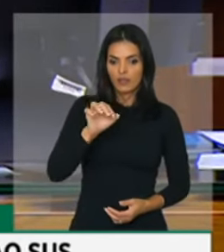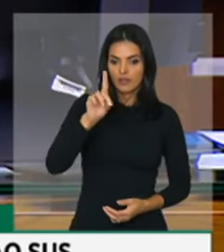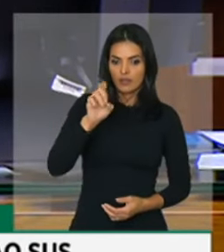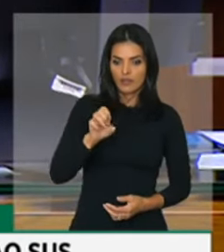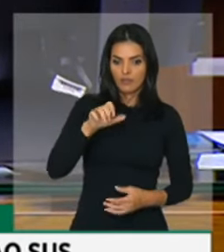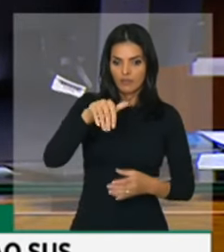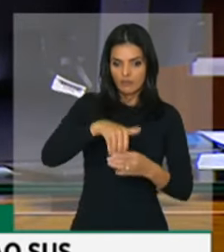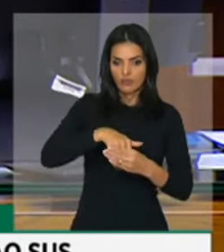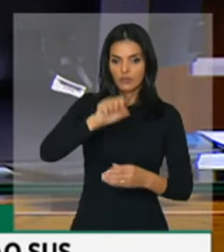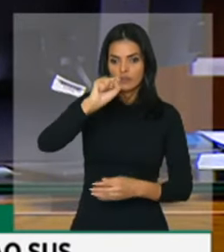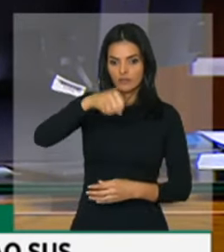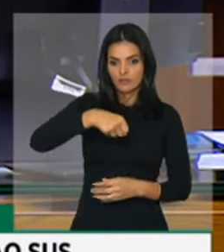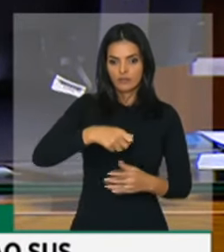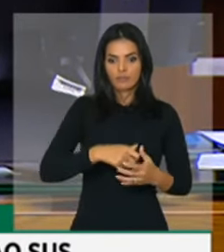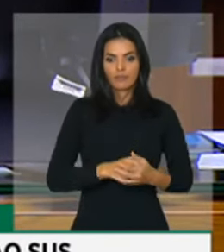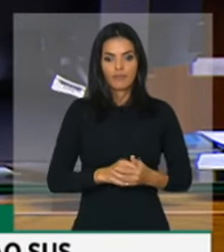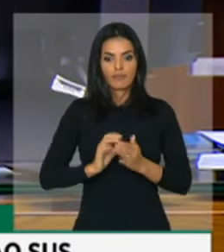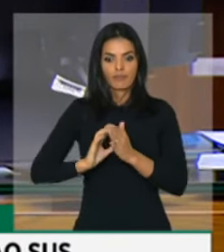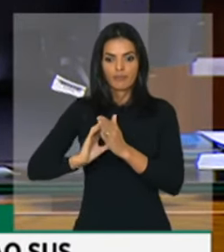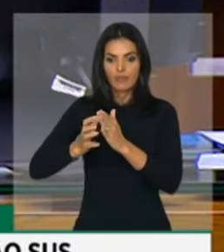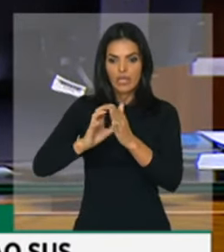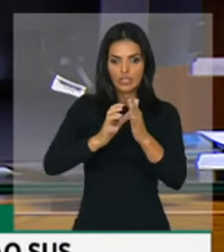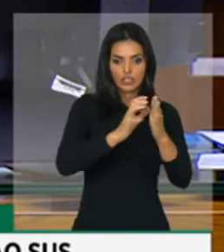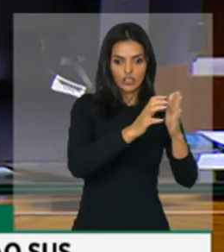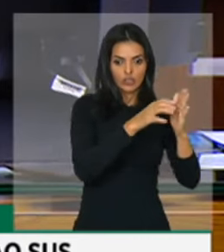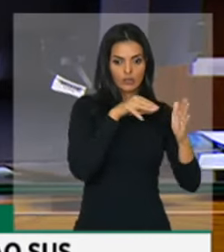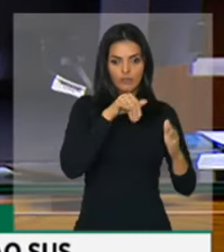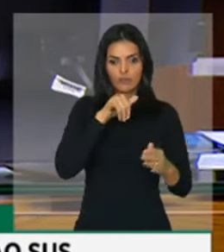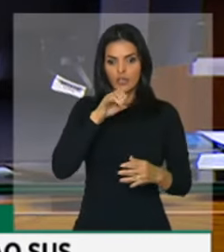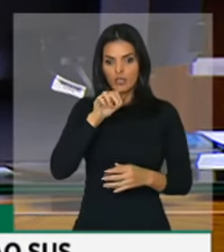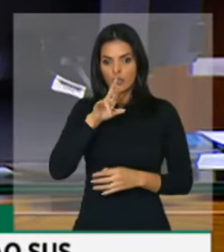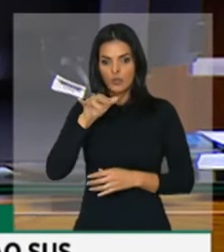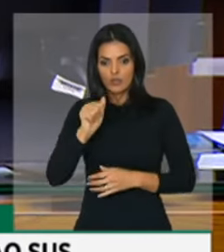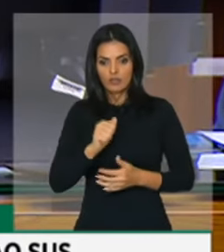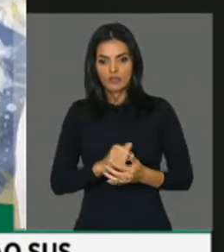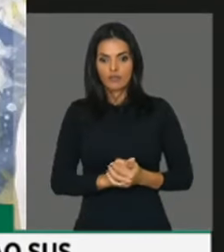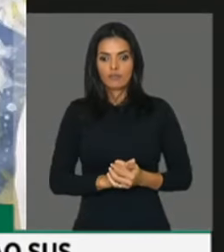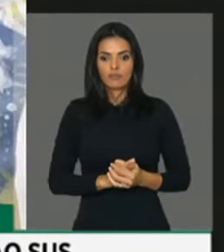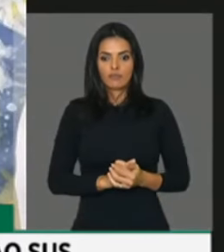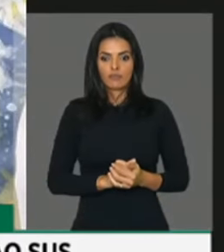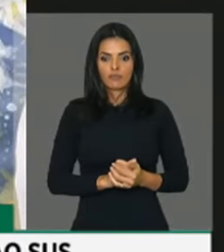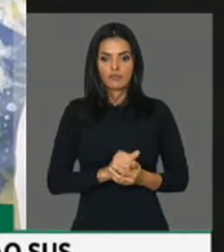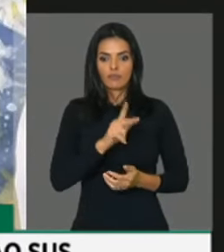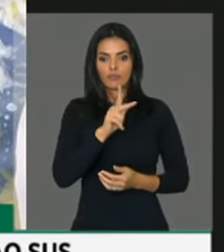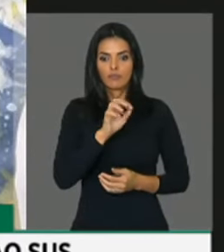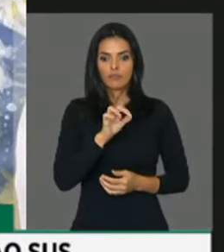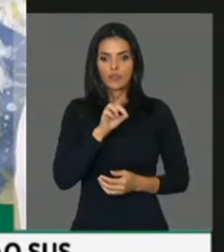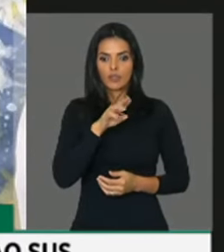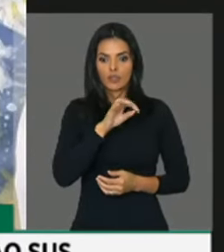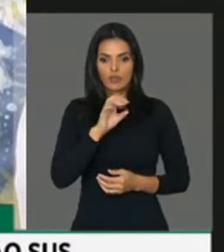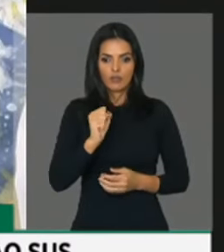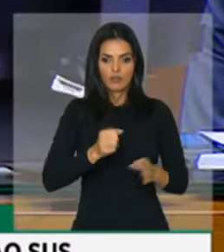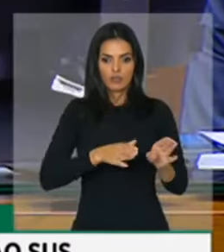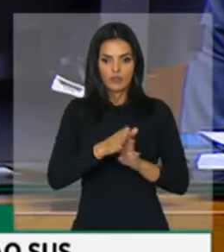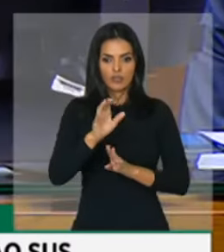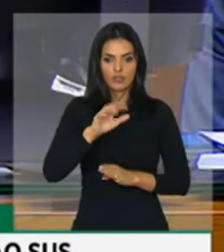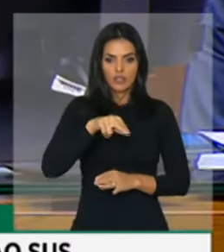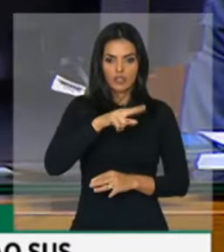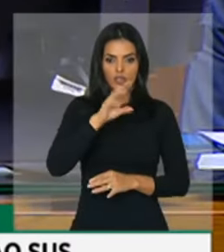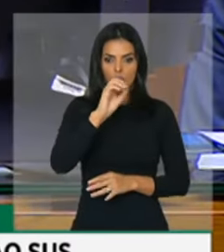MINORIA? -- [DEPUTADO]: PODEMOS ORIENTA NÃO, SENHOR PRESIDENTE. [PRESIDENTE]: PODEMOS NÃO. MINORIA, POR FAVOR. -- [DEPUTADA]: SENHOR